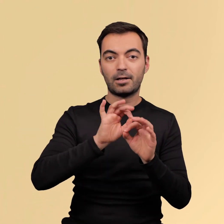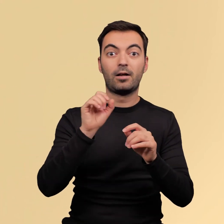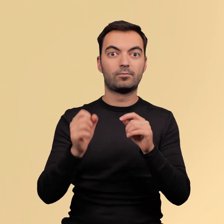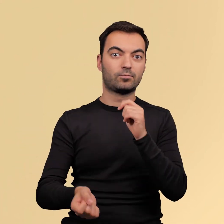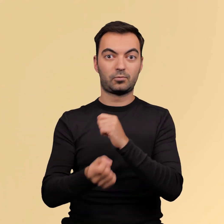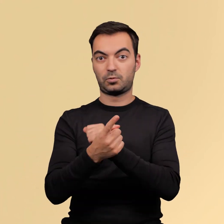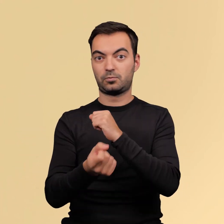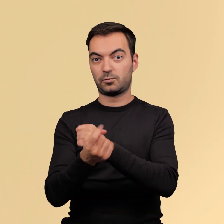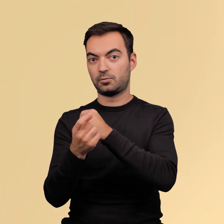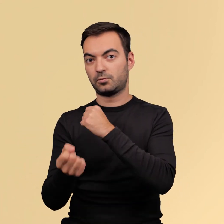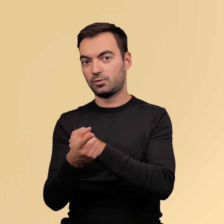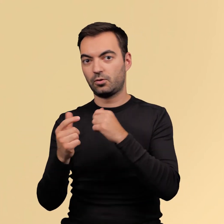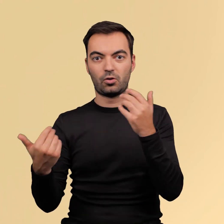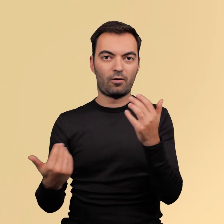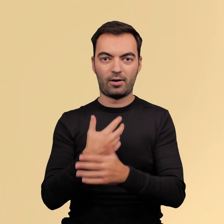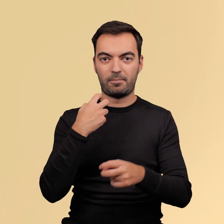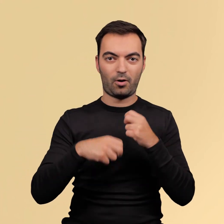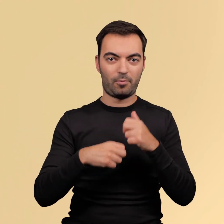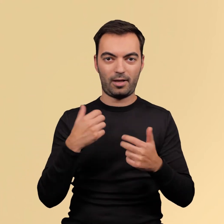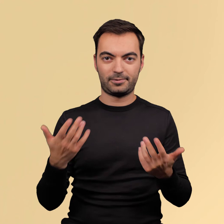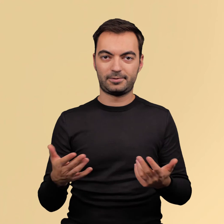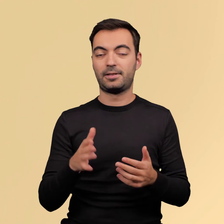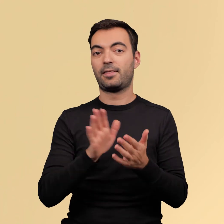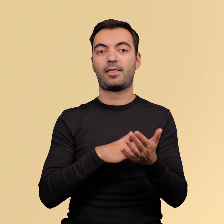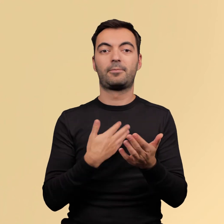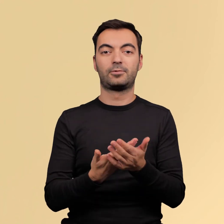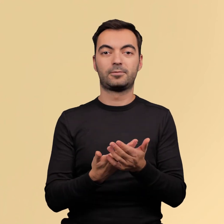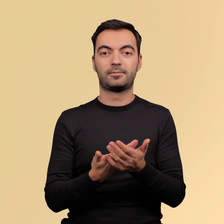a w jej trakcie pojawiają się nowe, trudne do przewidzenia problemy,